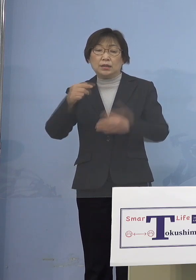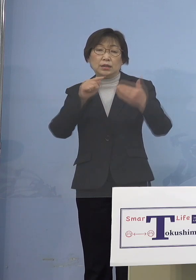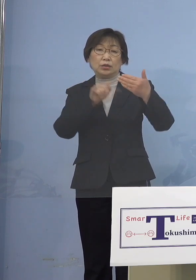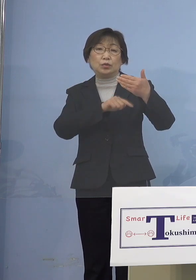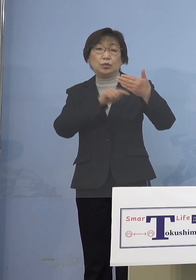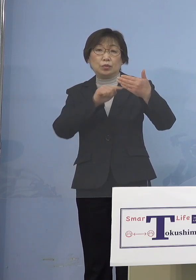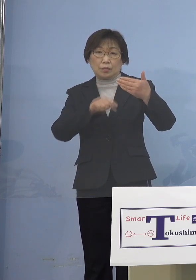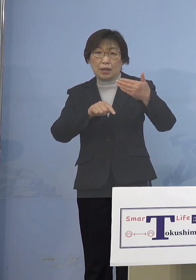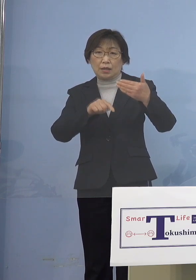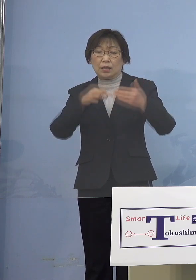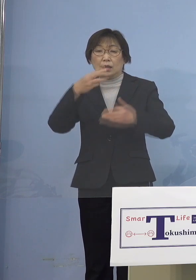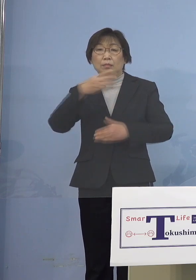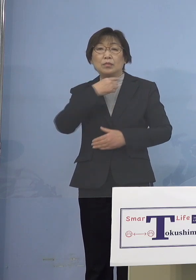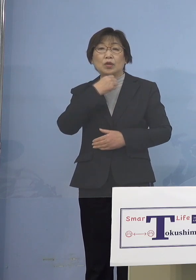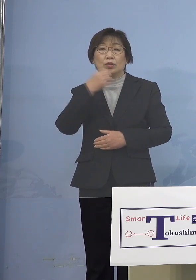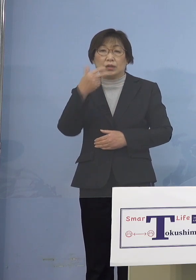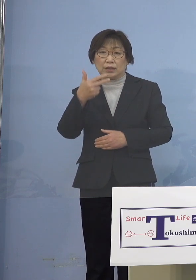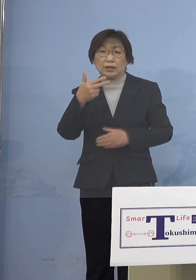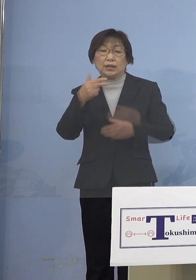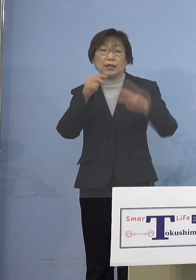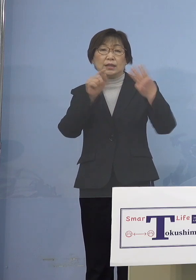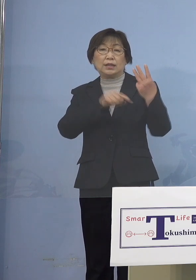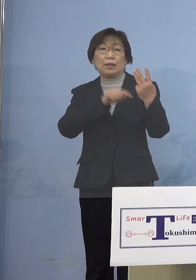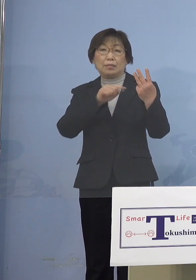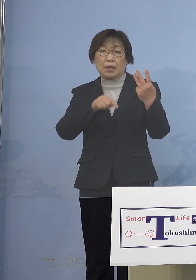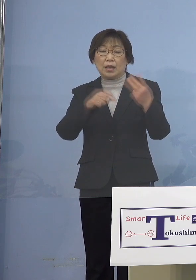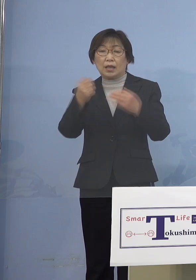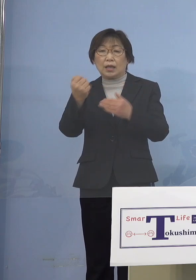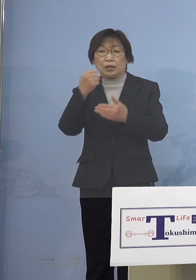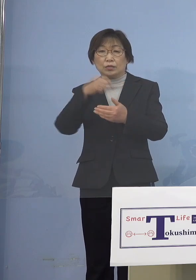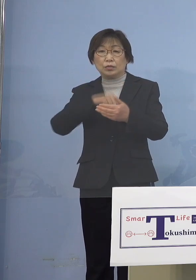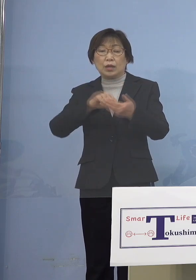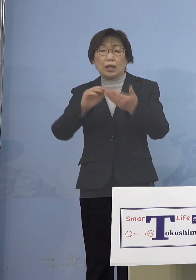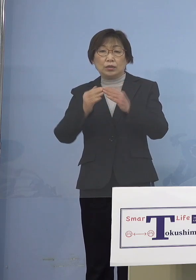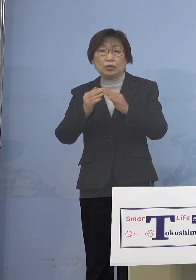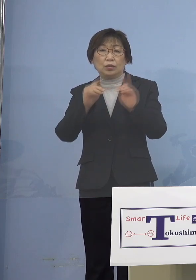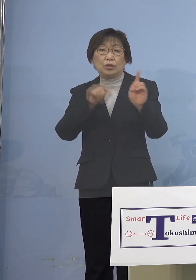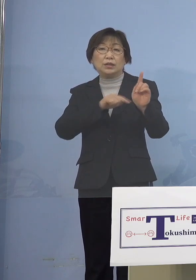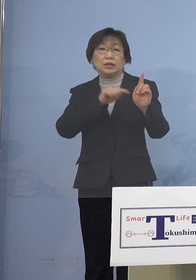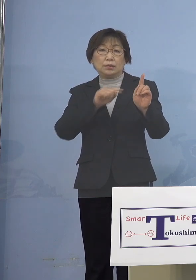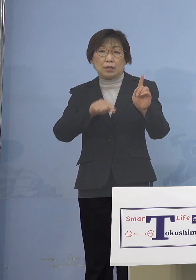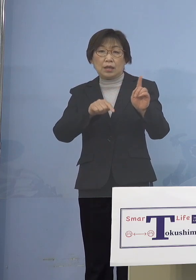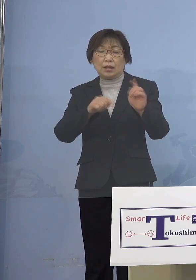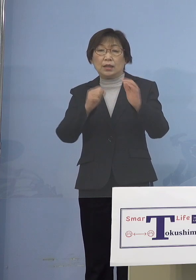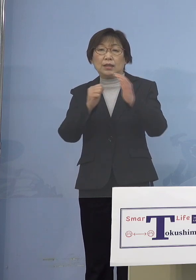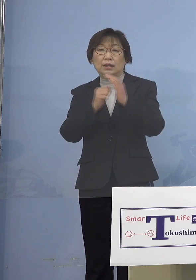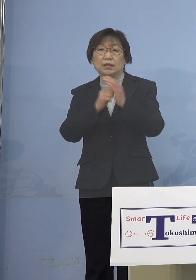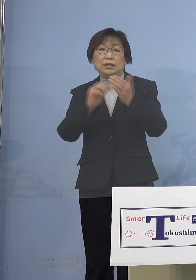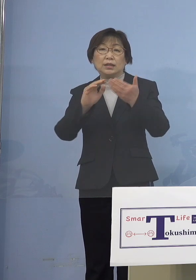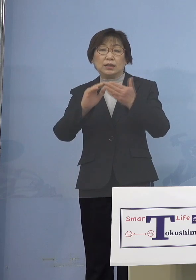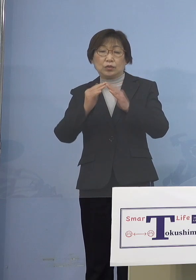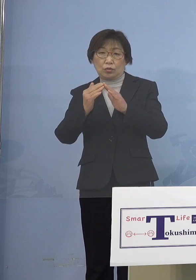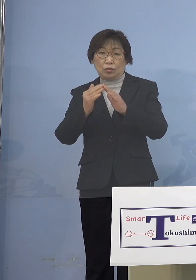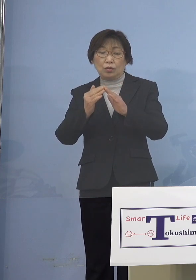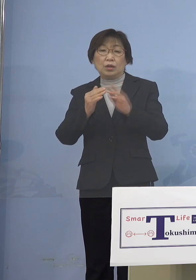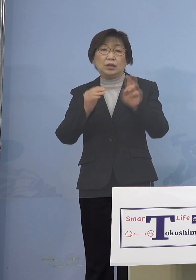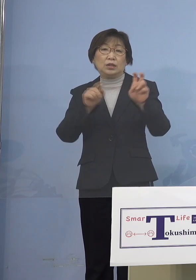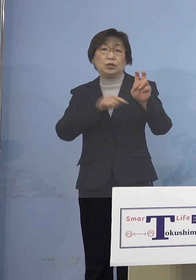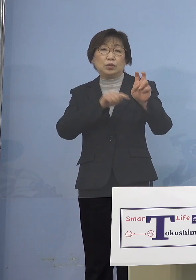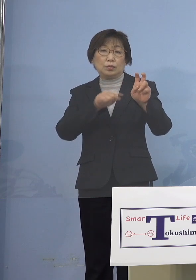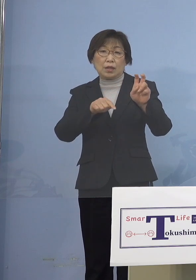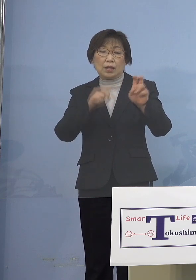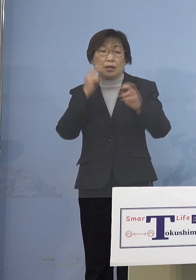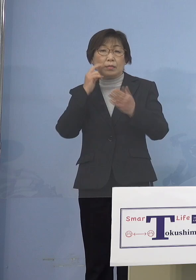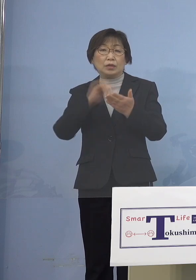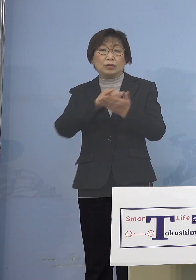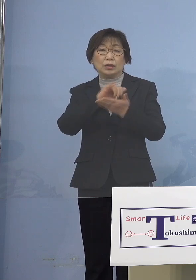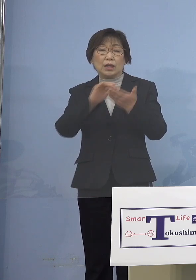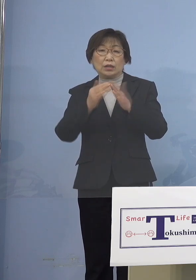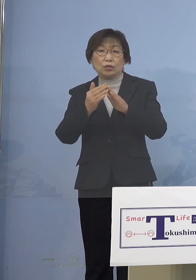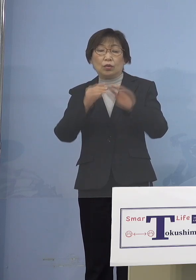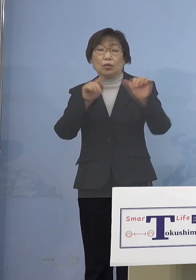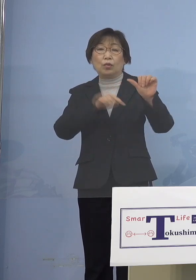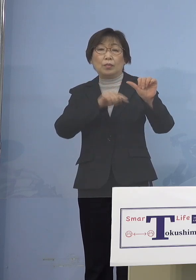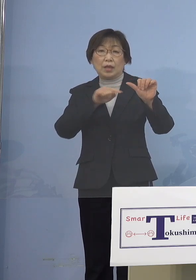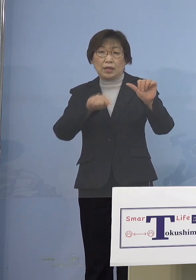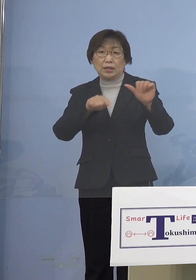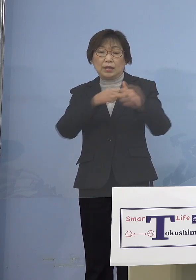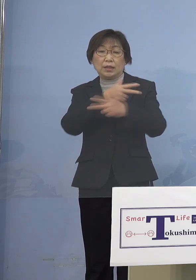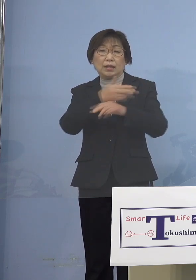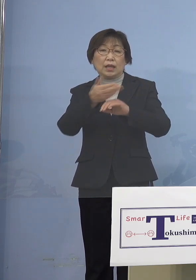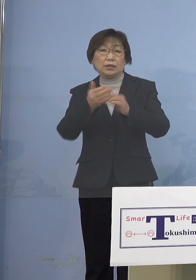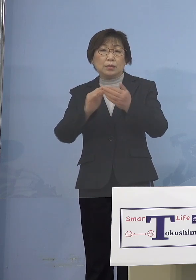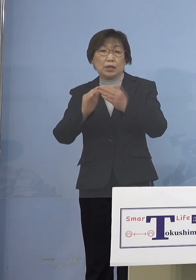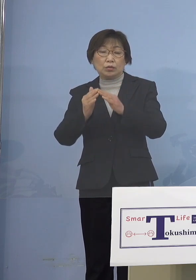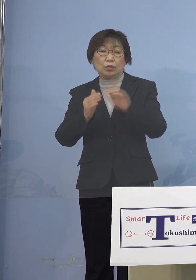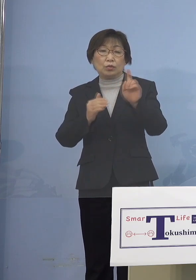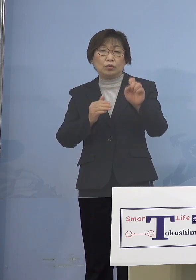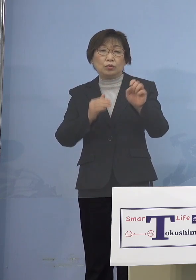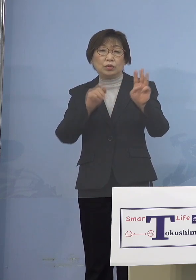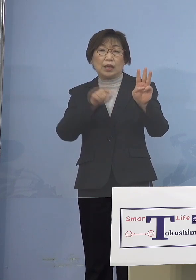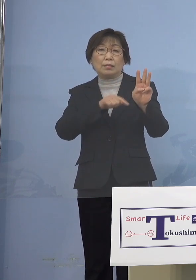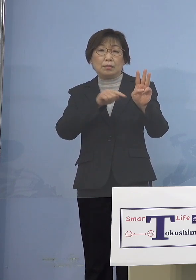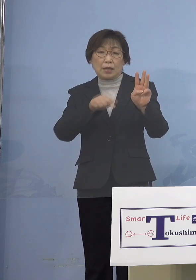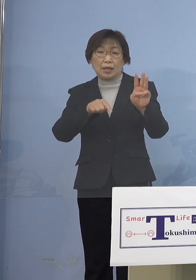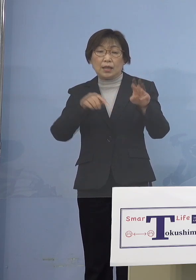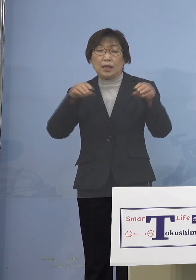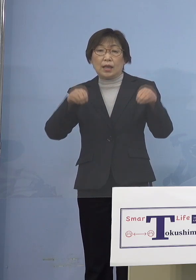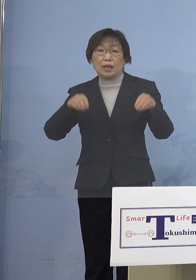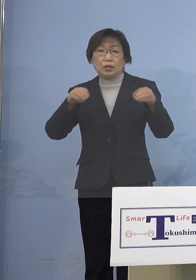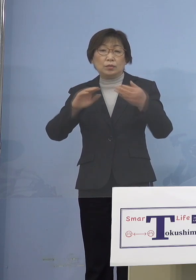三好市3名、勝浦町1名、石井町20名 松茂町5名、北島町13名、藍住町7名